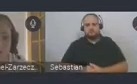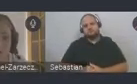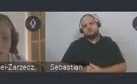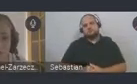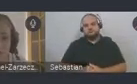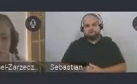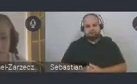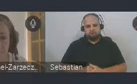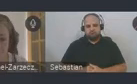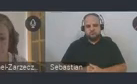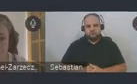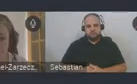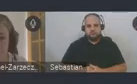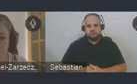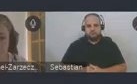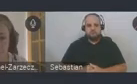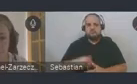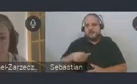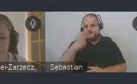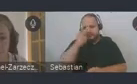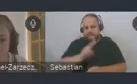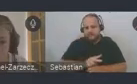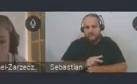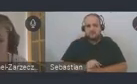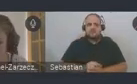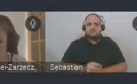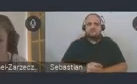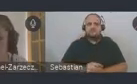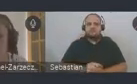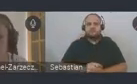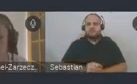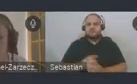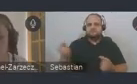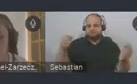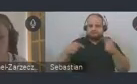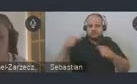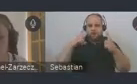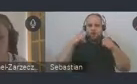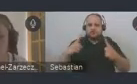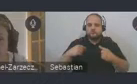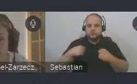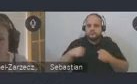Ponownie: "brak zaufania". "Ściągnięcie osób na zajęcia", czyli brak motywacji do uczenia się.